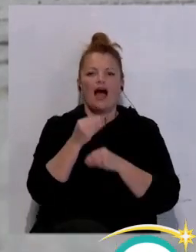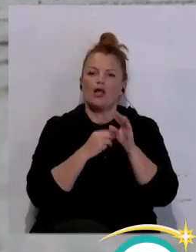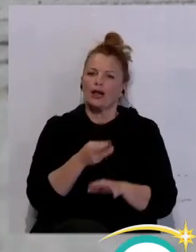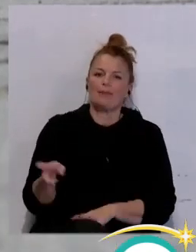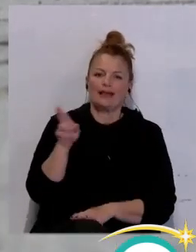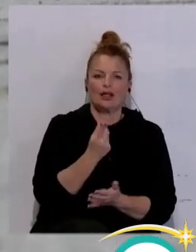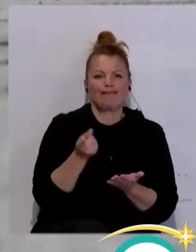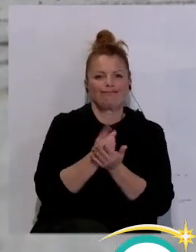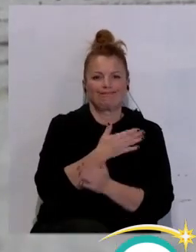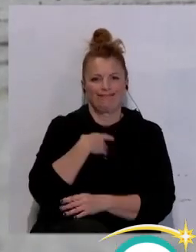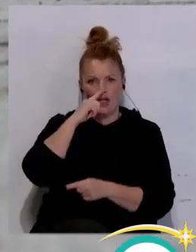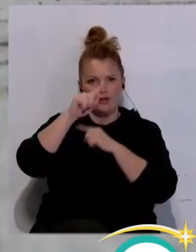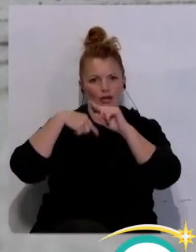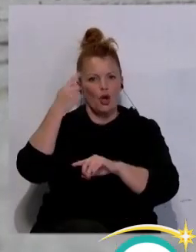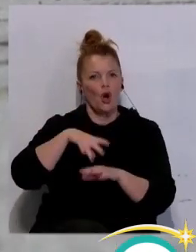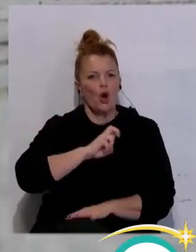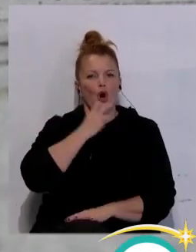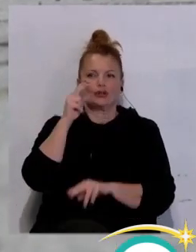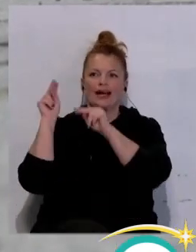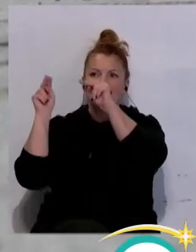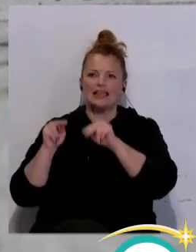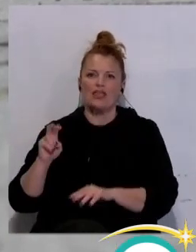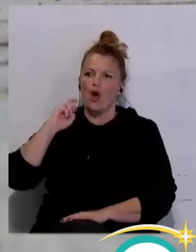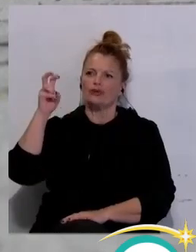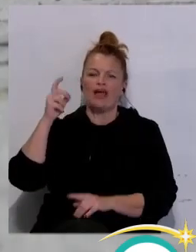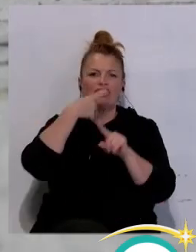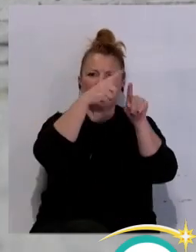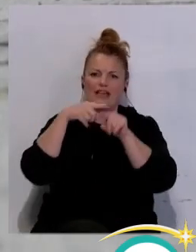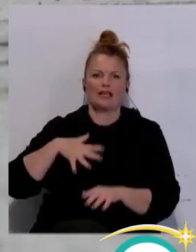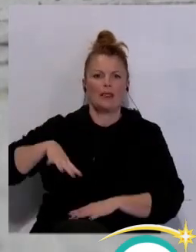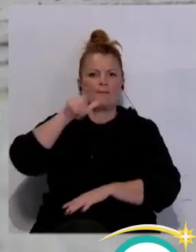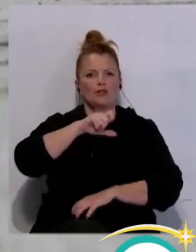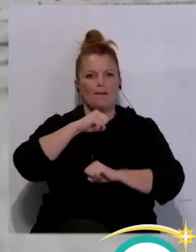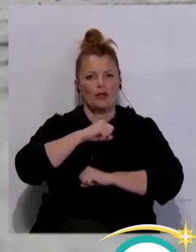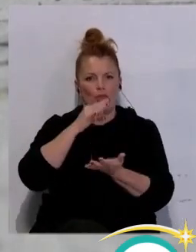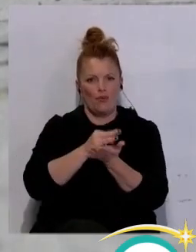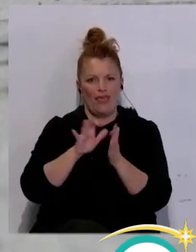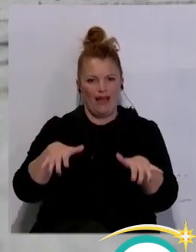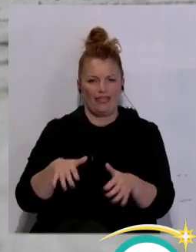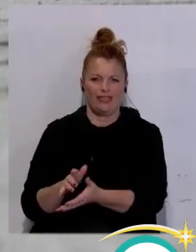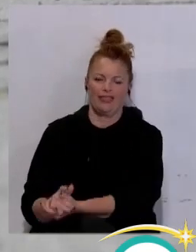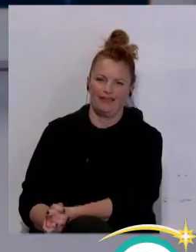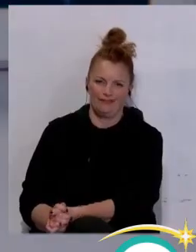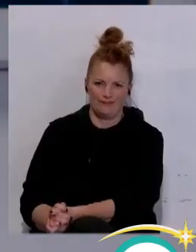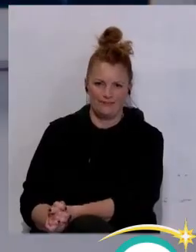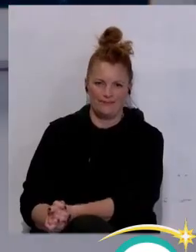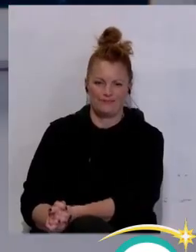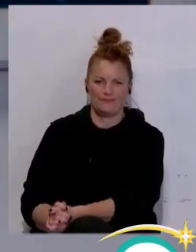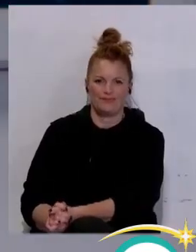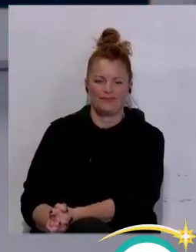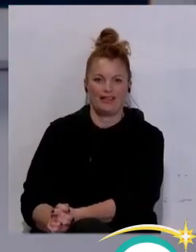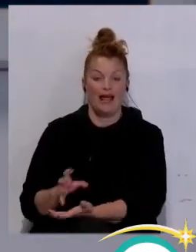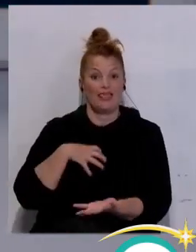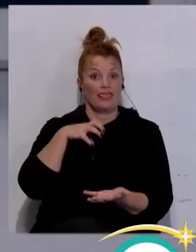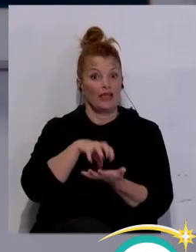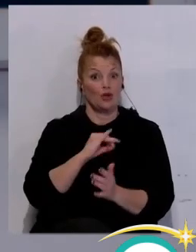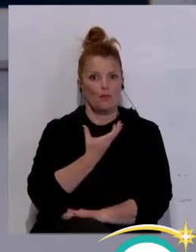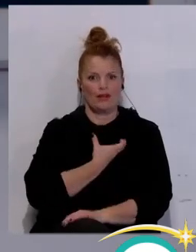el próximo año con otras residencias de mayores de la ciudad y el centro municipal arboli del